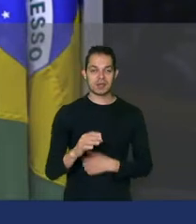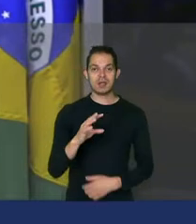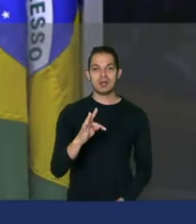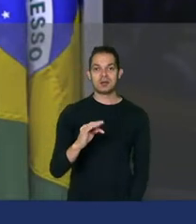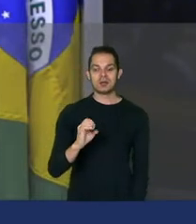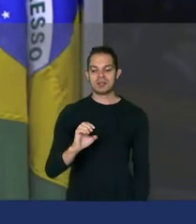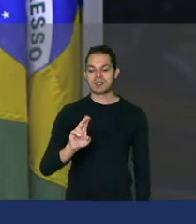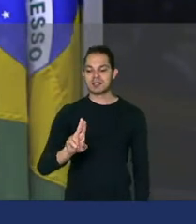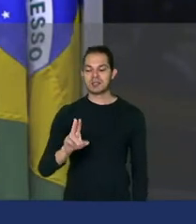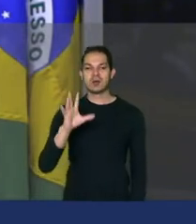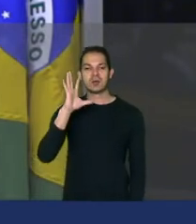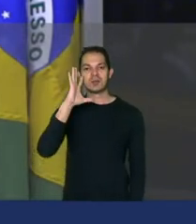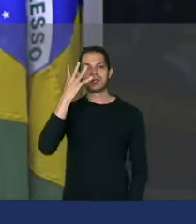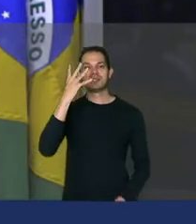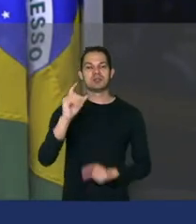465 E O TCU DECIDIU SALVAGUARDAR O DIREITO DE IR E